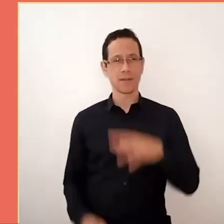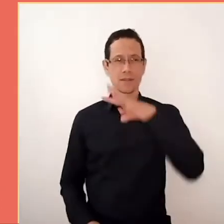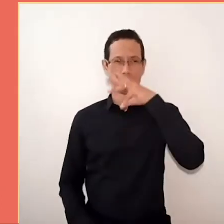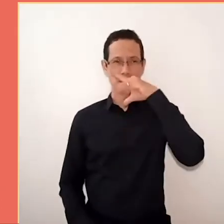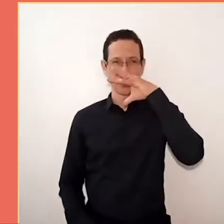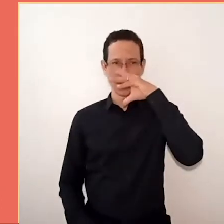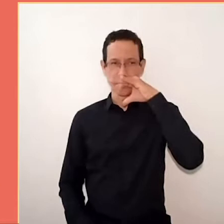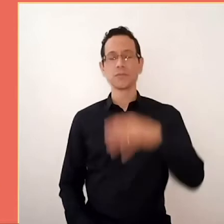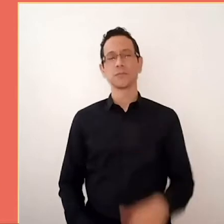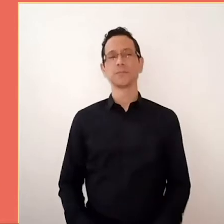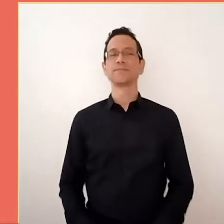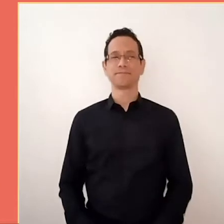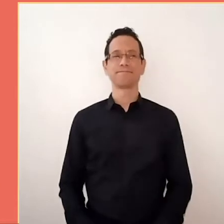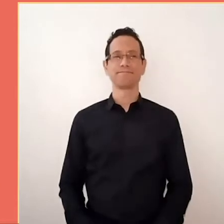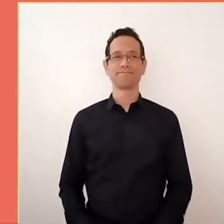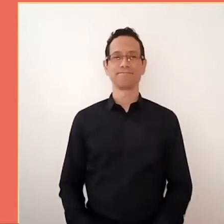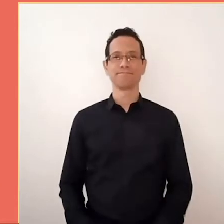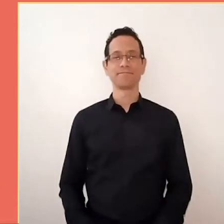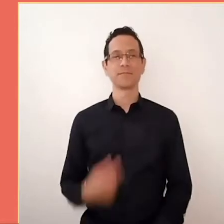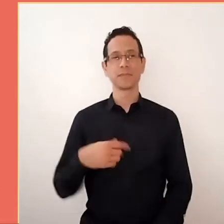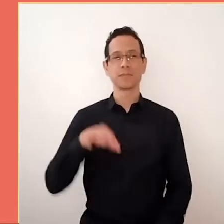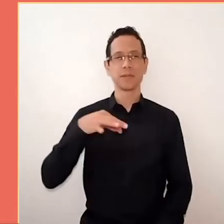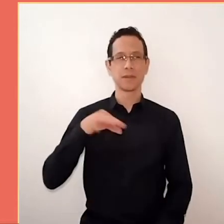Eu levo folha de capim santo, capim cidreira,